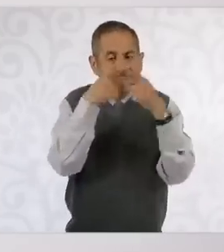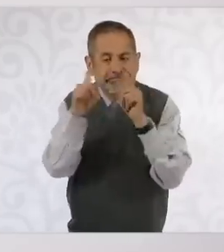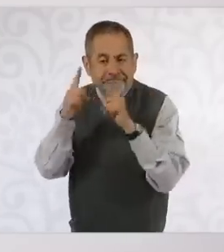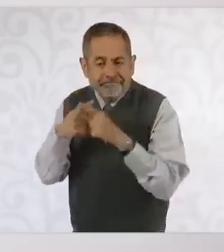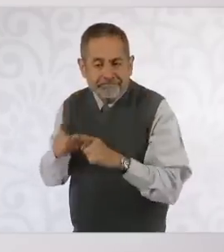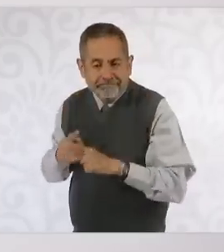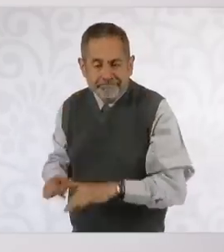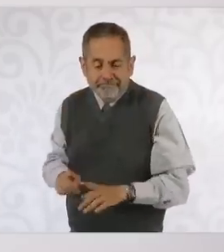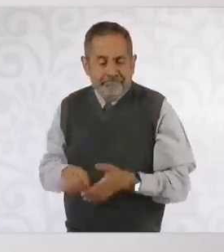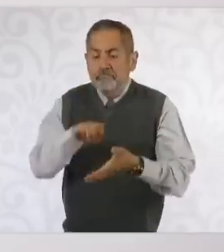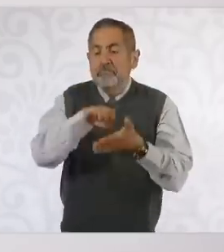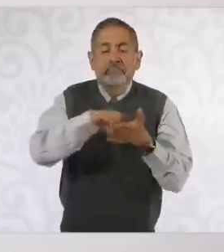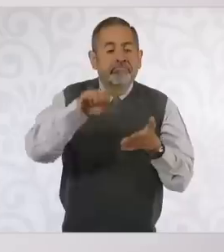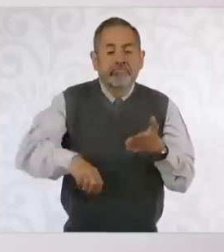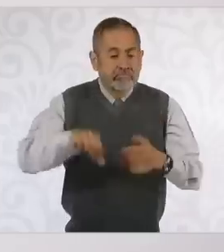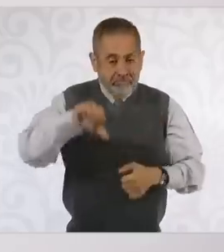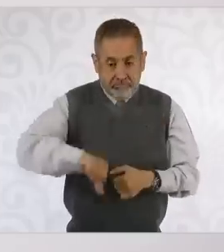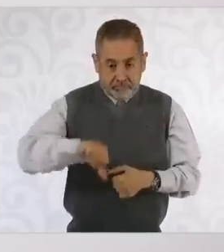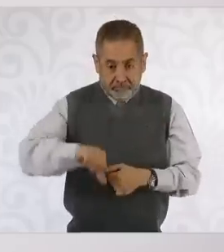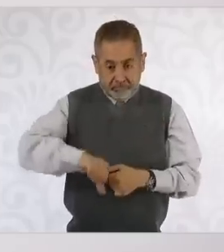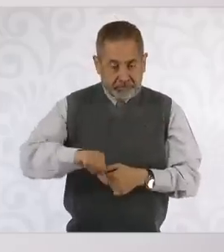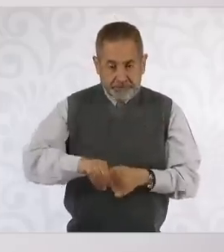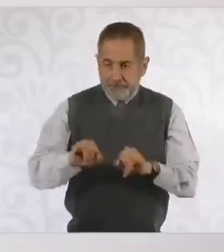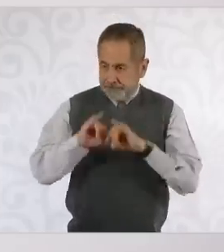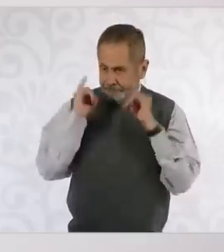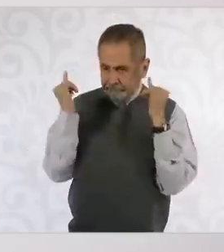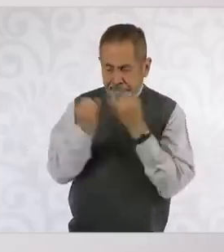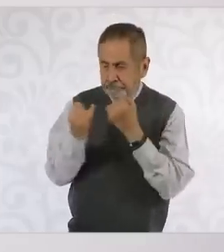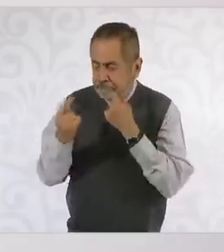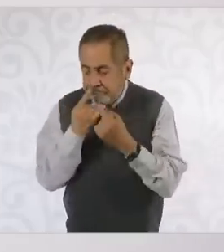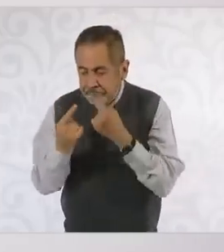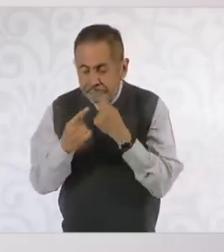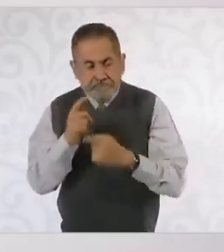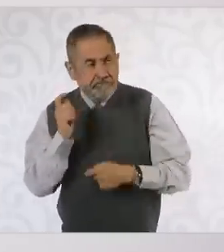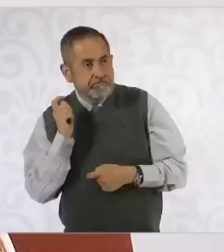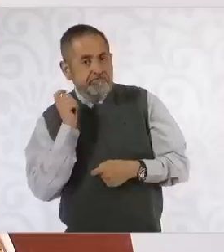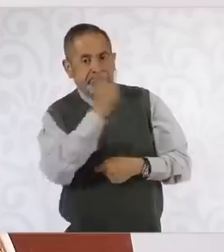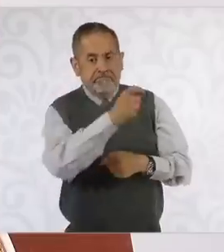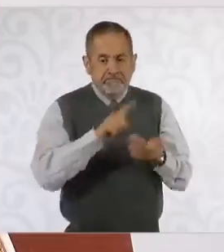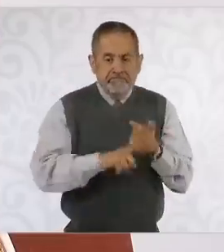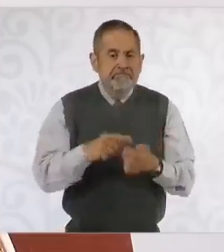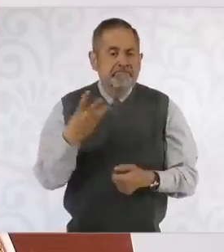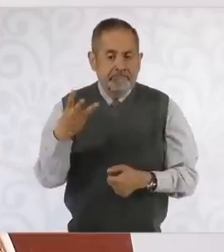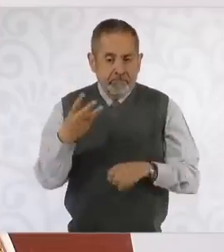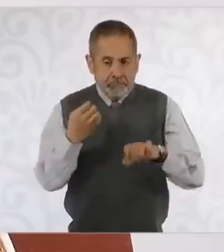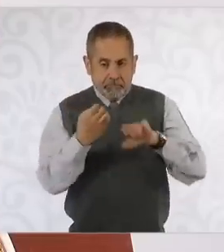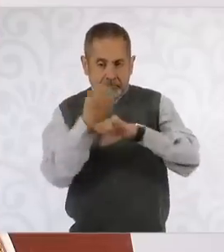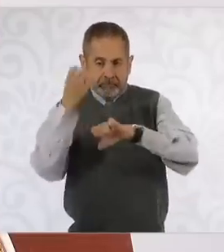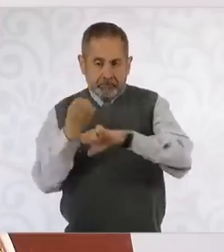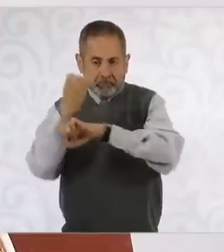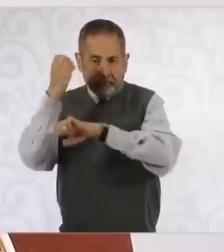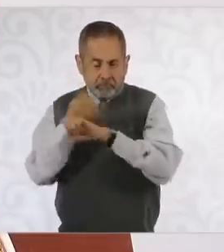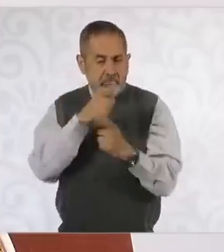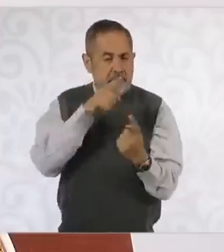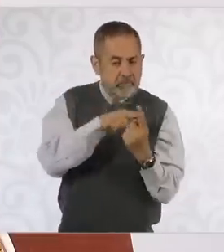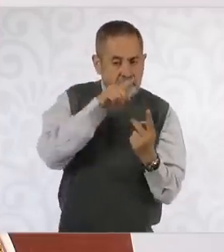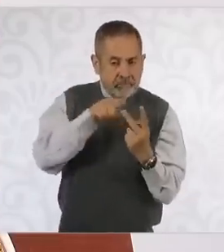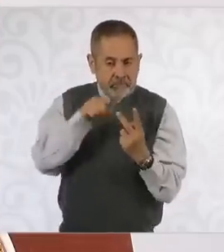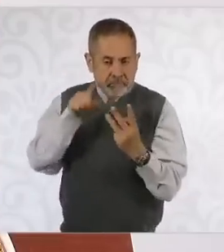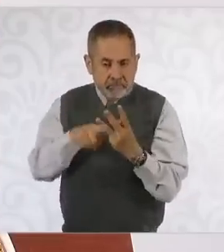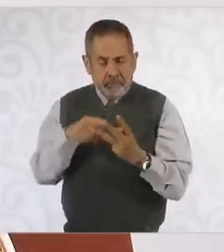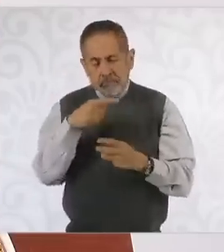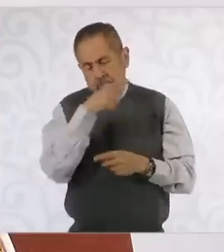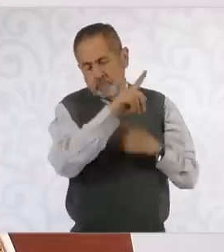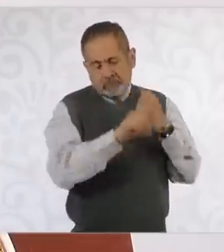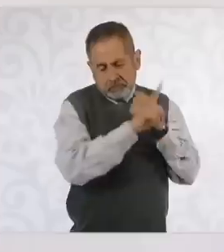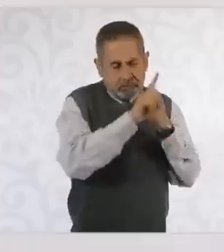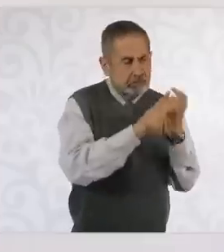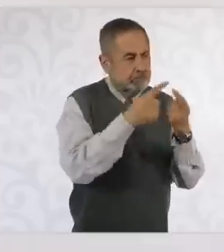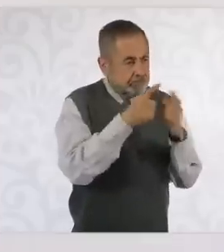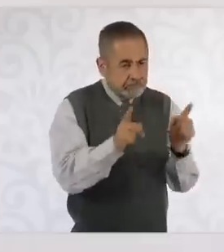ejemplo Tuvimos una reunión donde evaluamos tres estados y sus problemáticas y se está diseñando